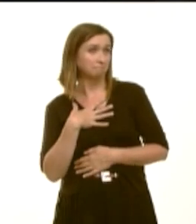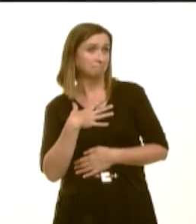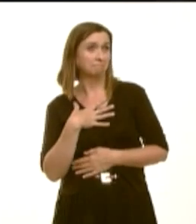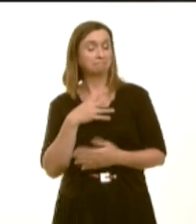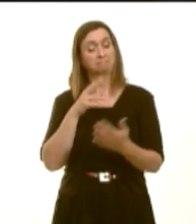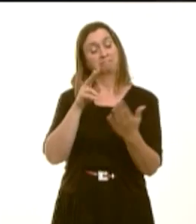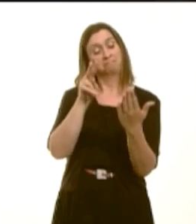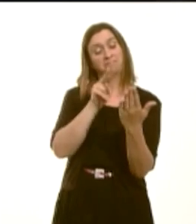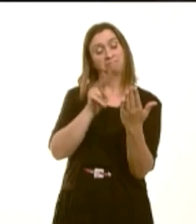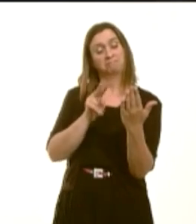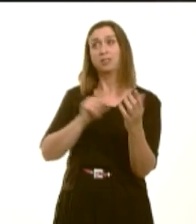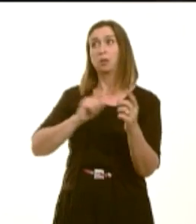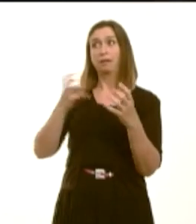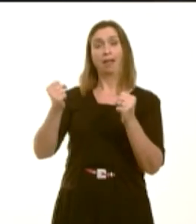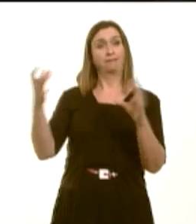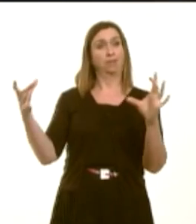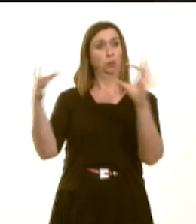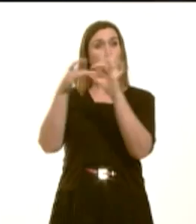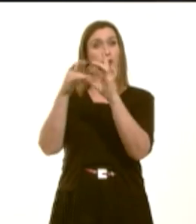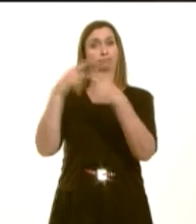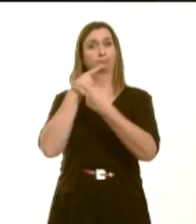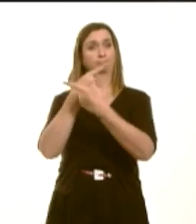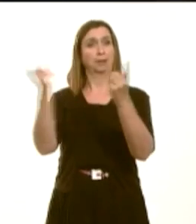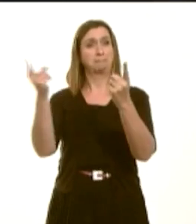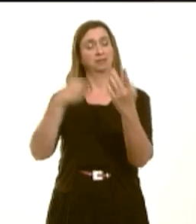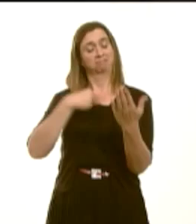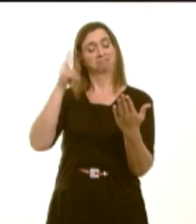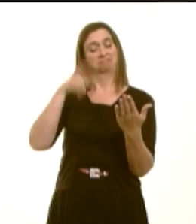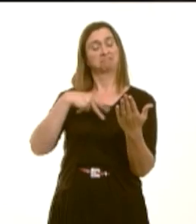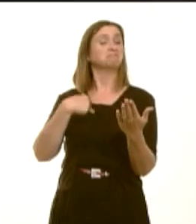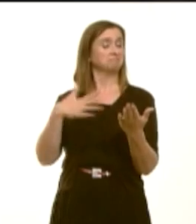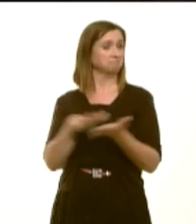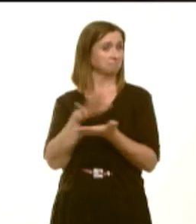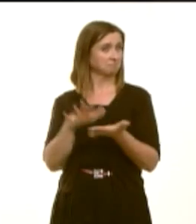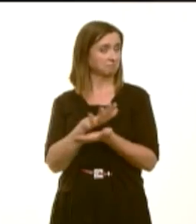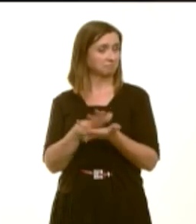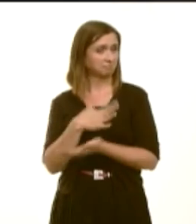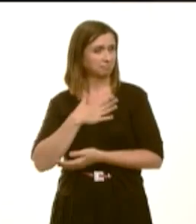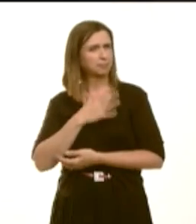a gaf i ofyn sut ydych chiín bwriadu sicrhau nad ywír Alban a Chymru yn cael eu gorfodi